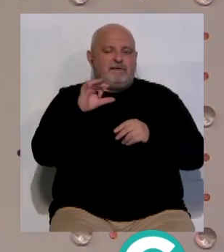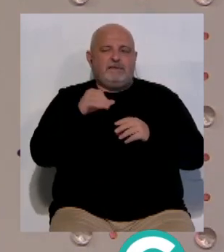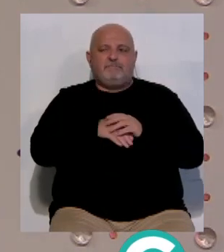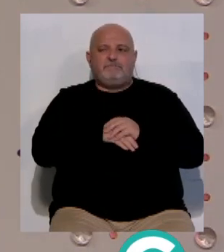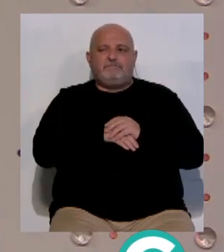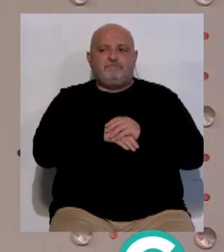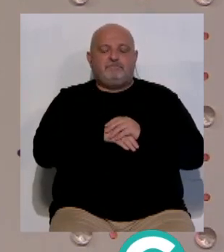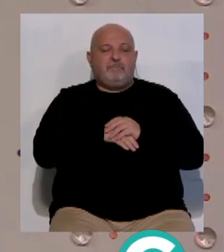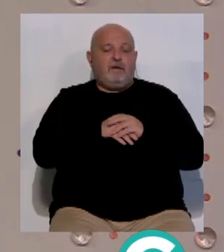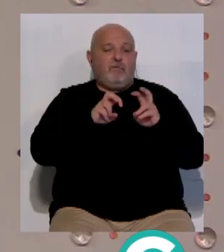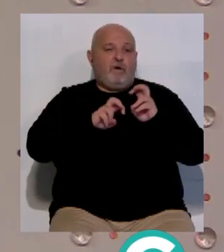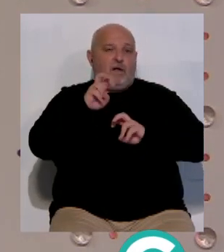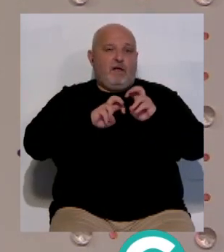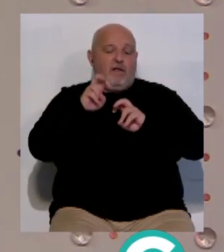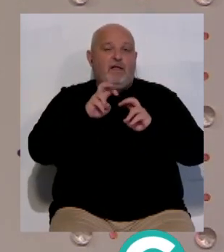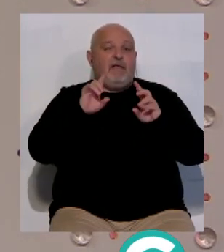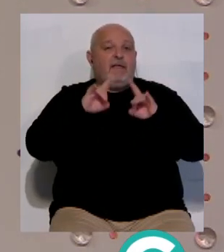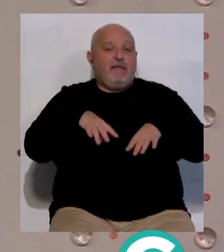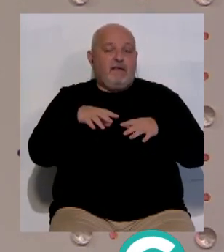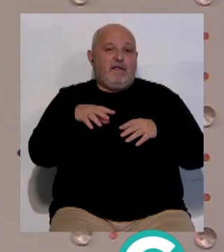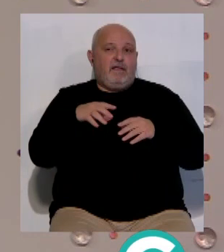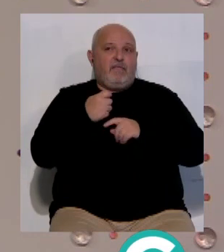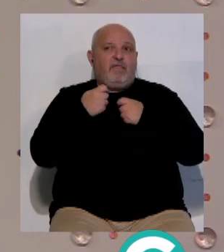que tirar de la vieja guard Guardia Y esa vieja Guardia por lo menos le ha aportado ese trabajo